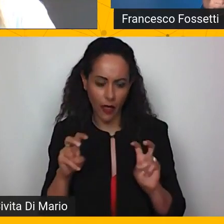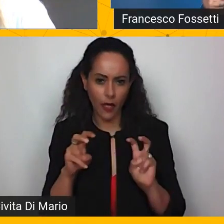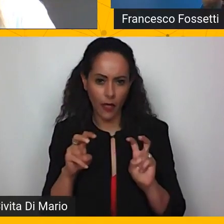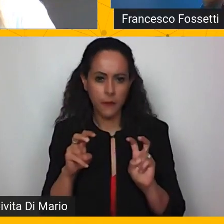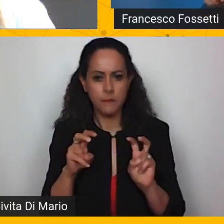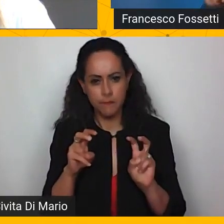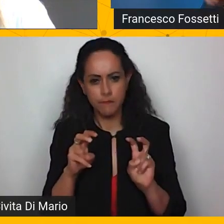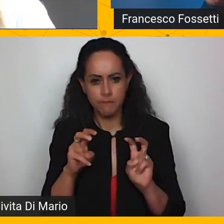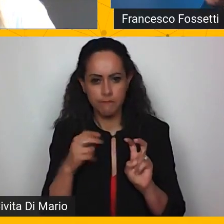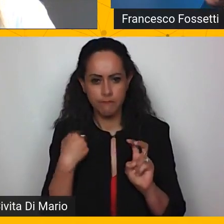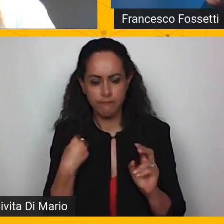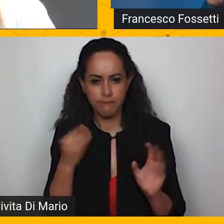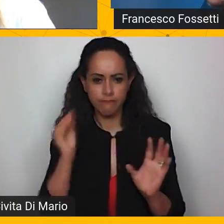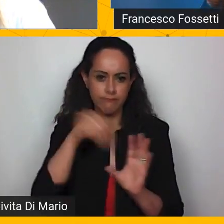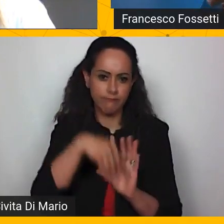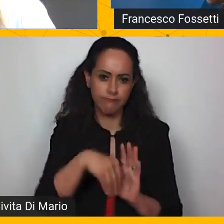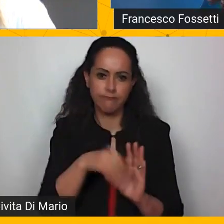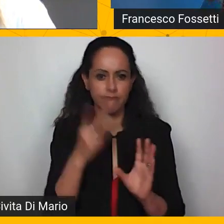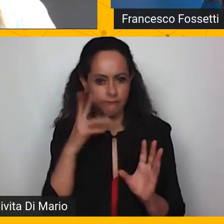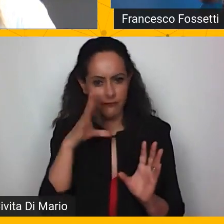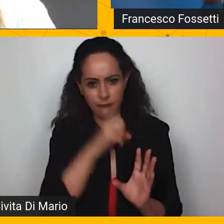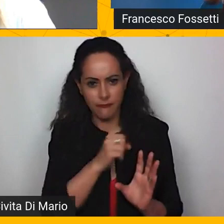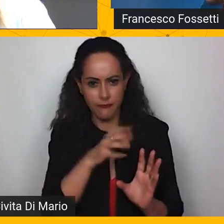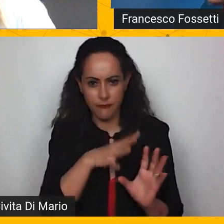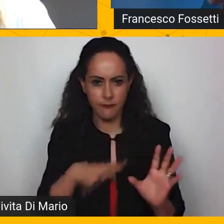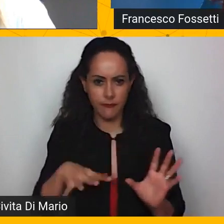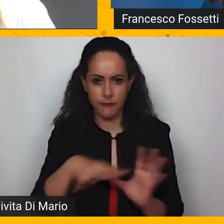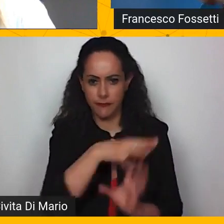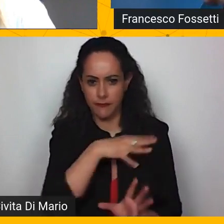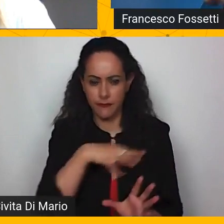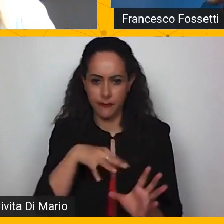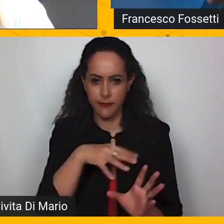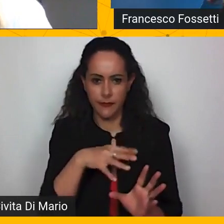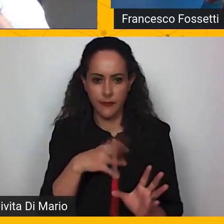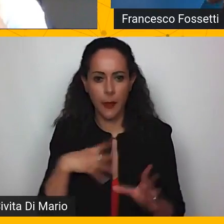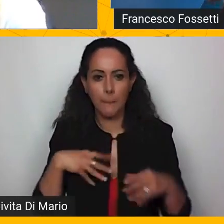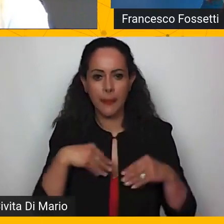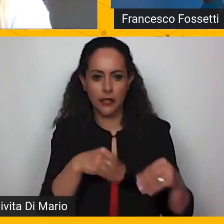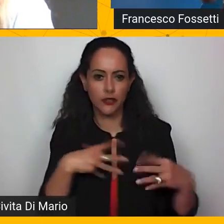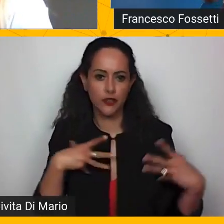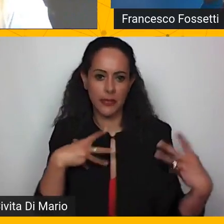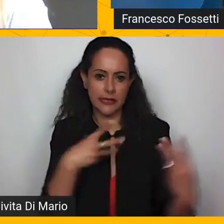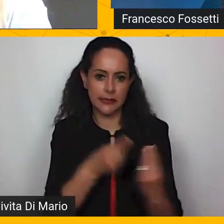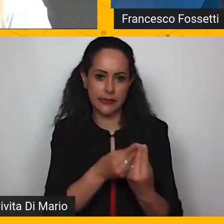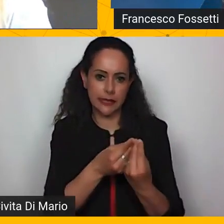perciò potersi mescolare